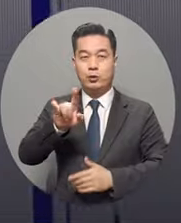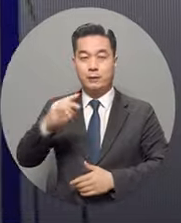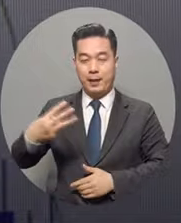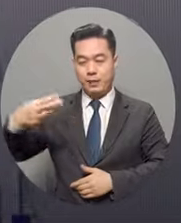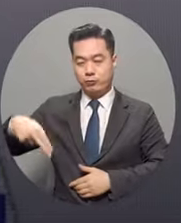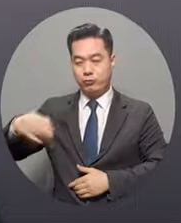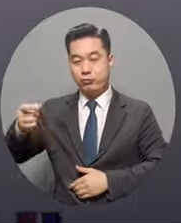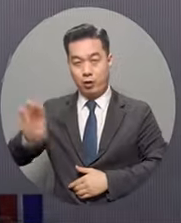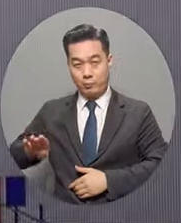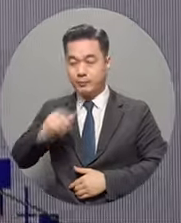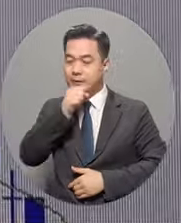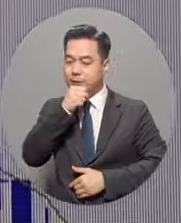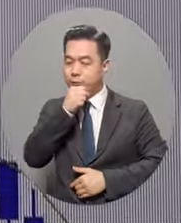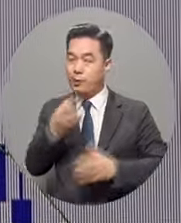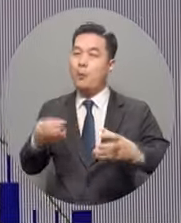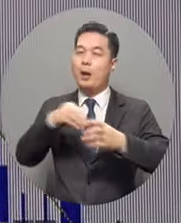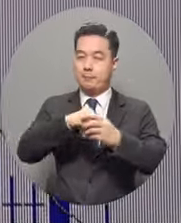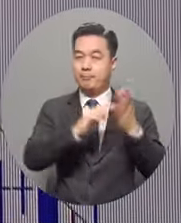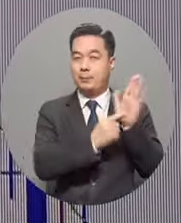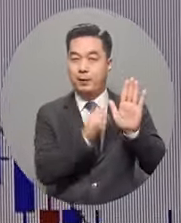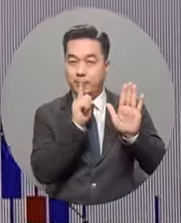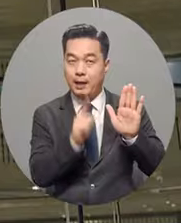계획입니다.